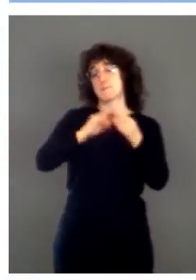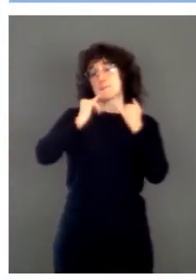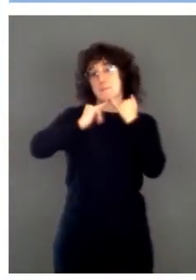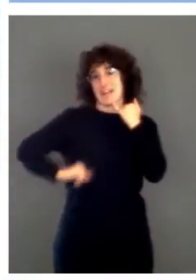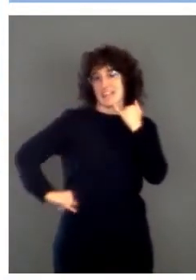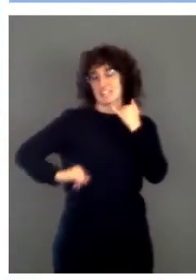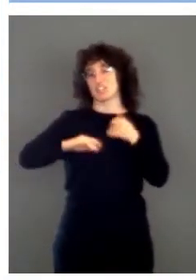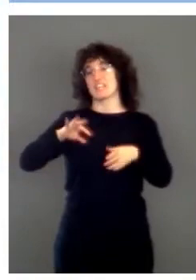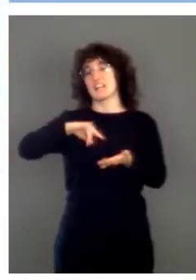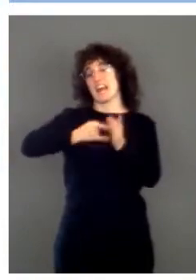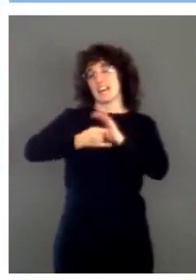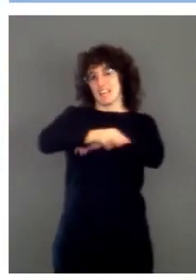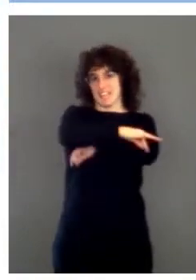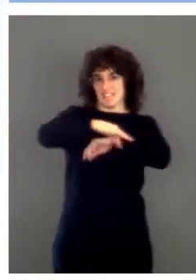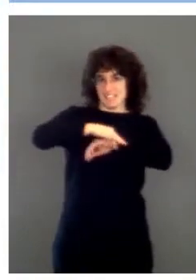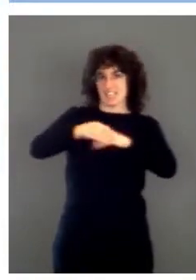Tomás Díaz Teres